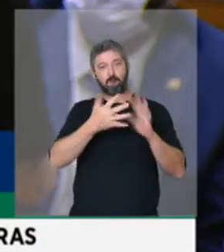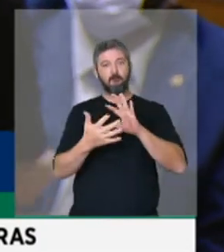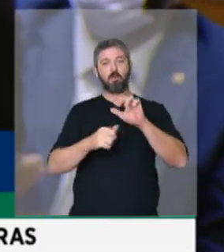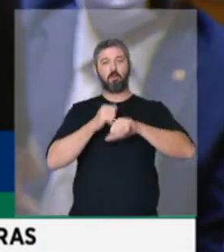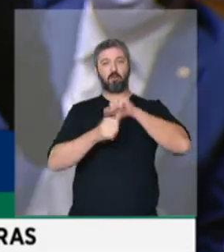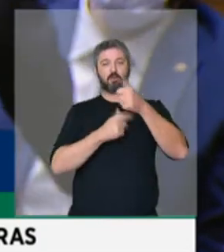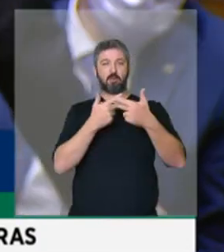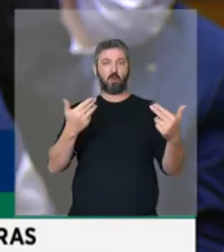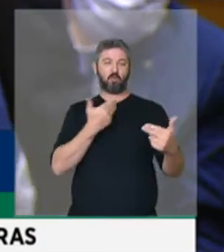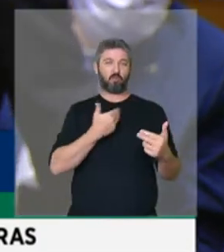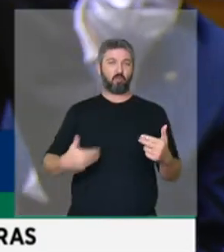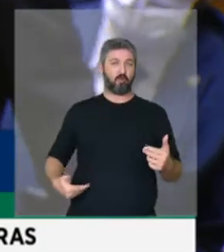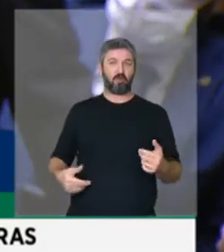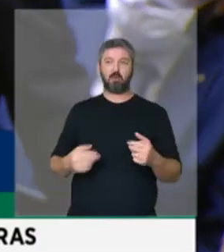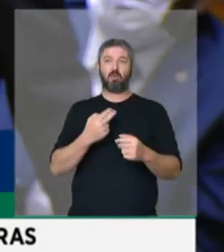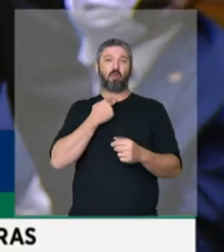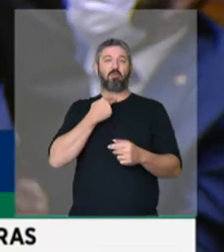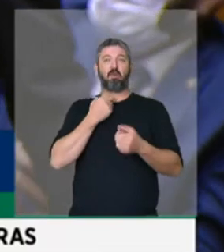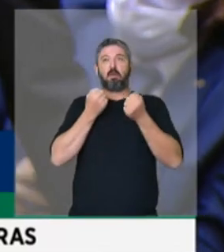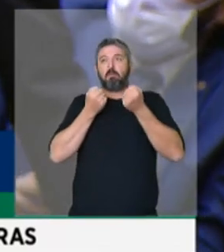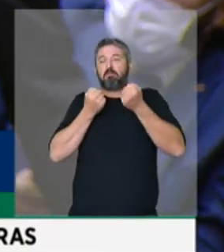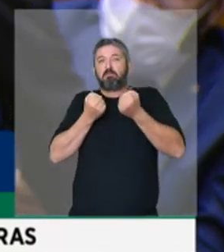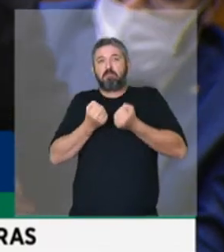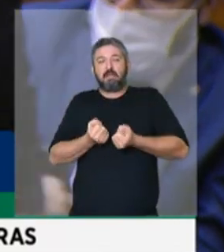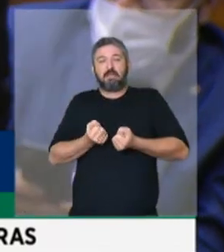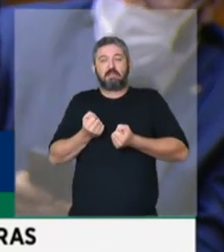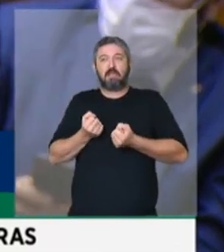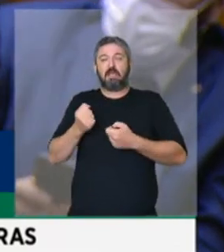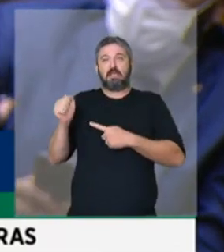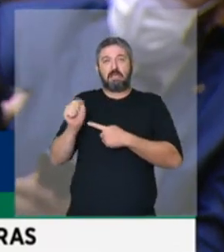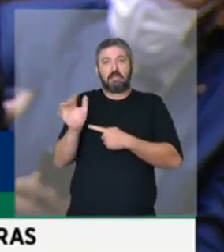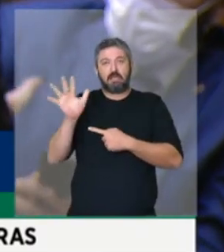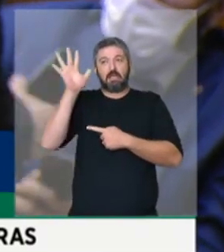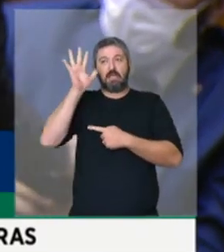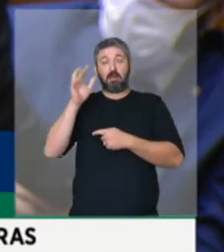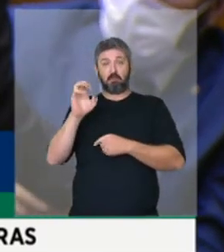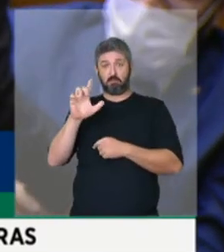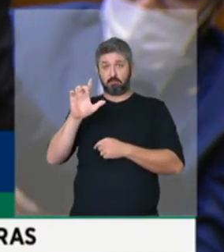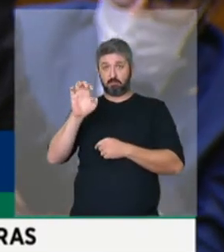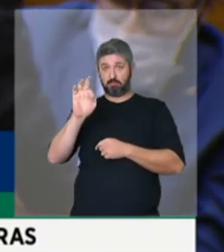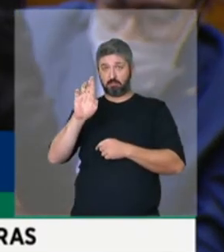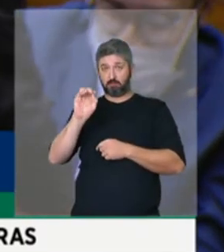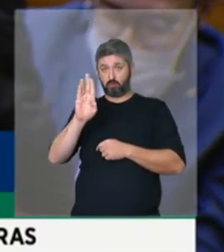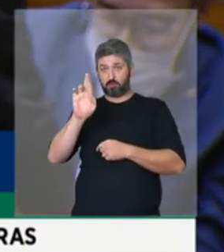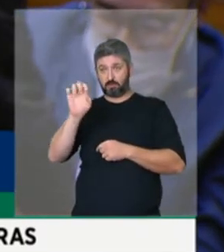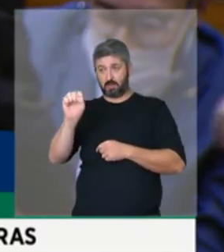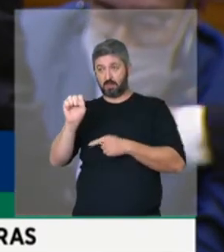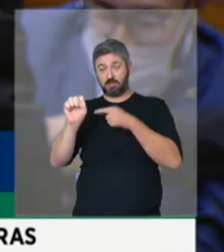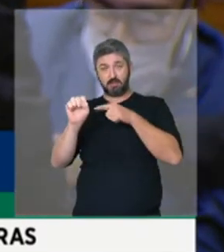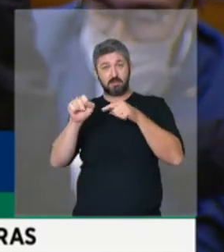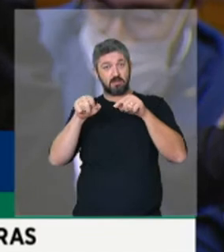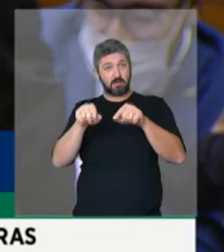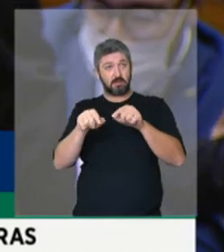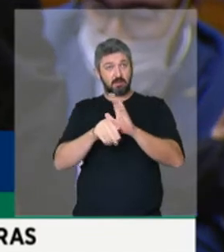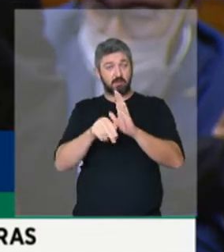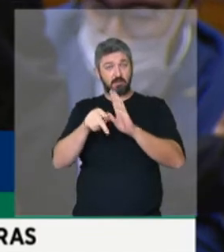DISCUSSÃO, O ENCAMINHAMENTO... ACREDITAMOS QUE DE FATO O BRASIL PRECISA AVANÇAR EM TEMAS COMO ESSE. A SOCIEDADE BRASILEIRA EXIGE